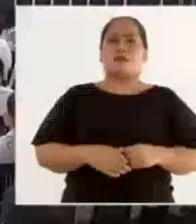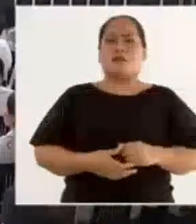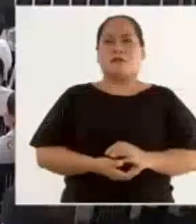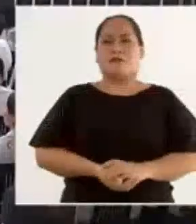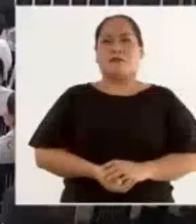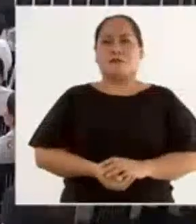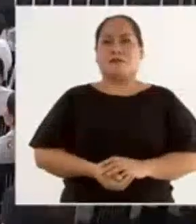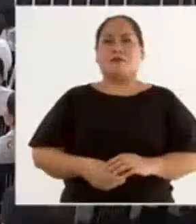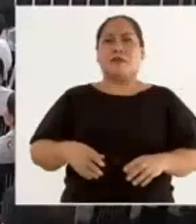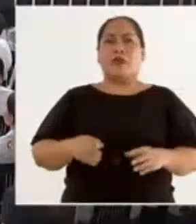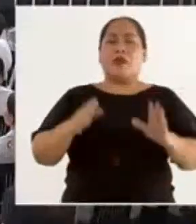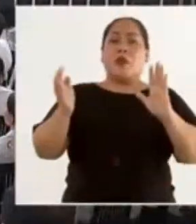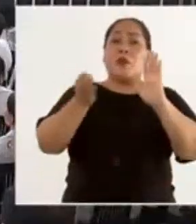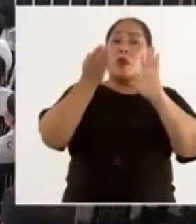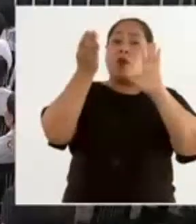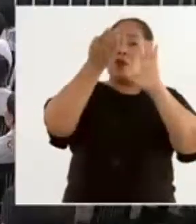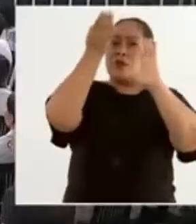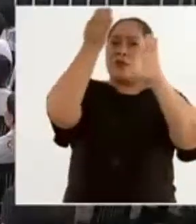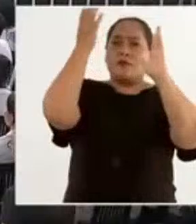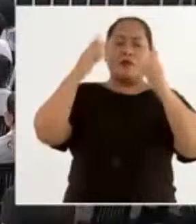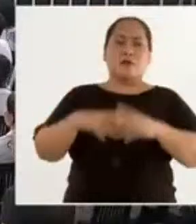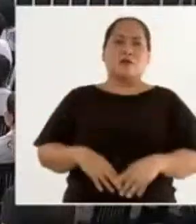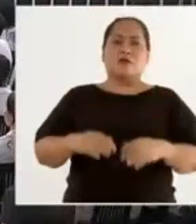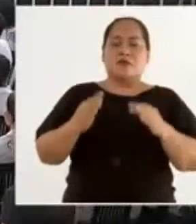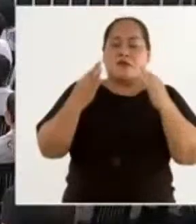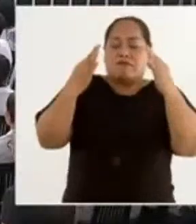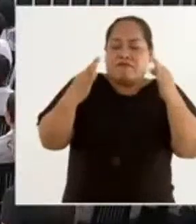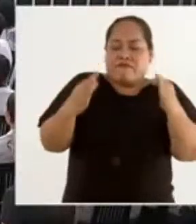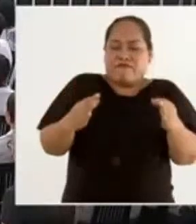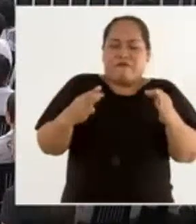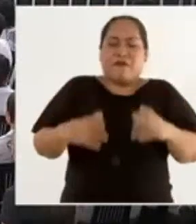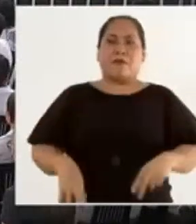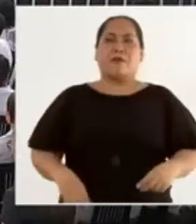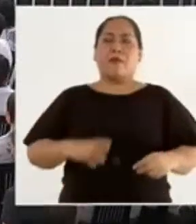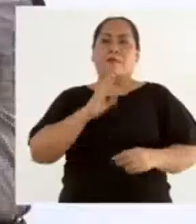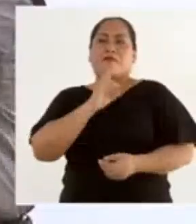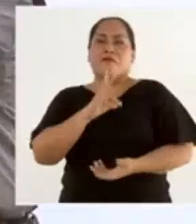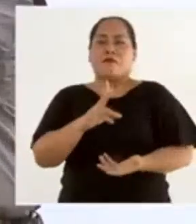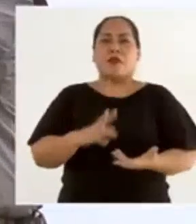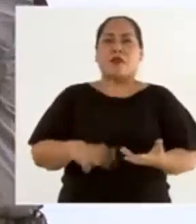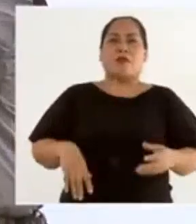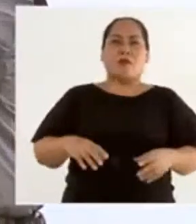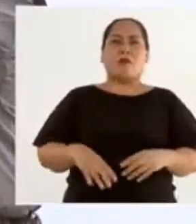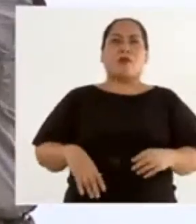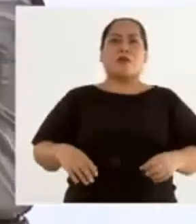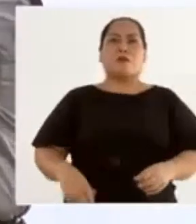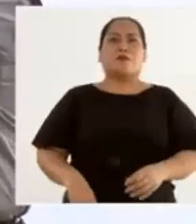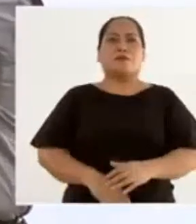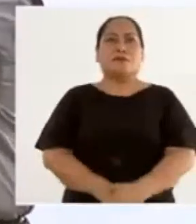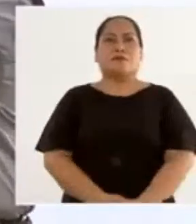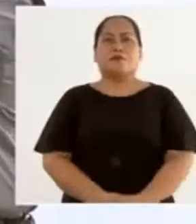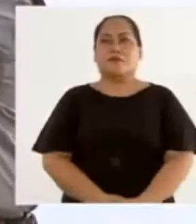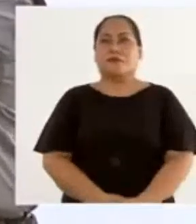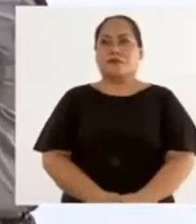capacitado y atención gratuita. Hoy, compañeras y compañeros, decimos adiós a los cachaurnos.